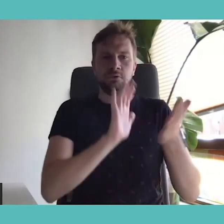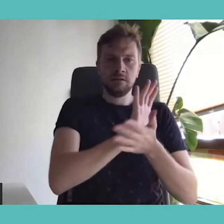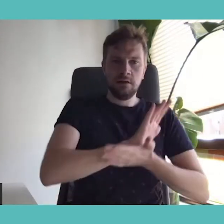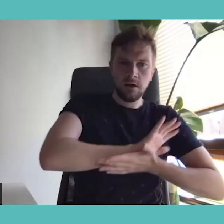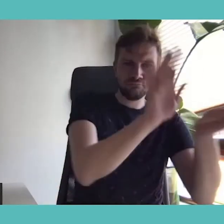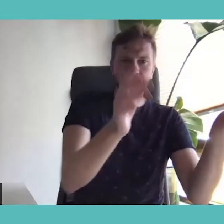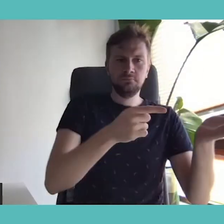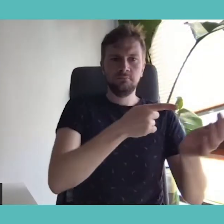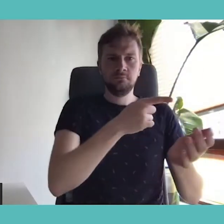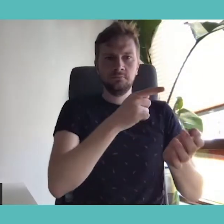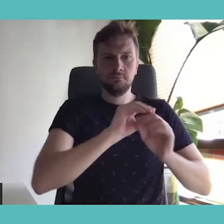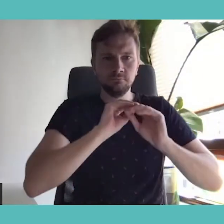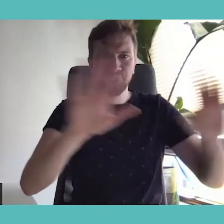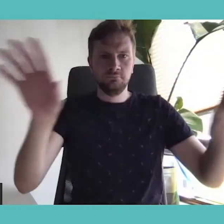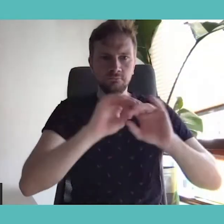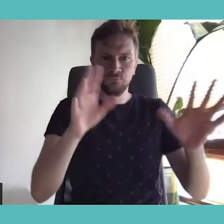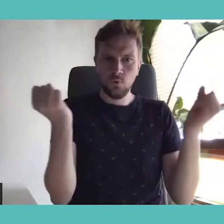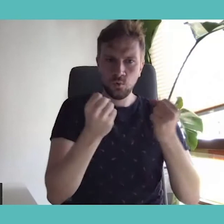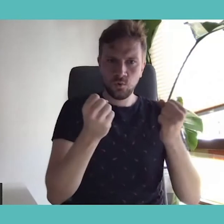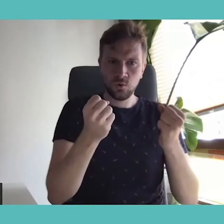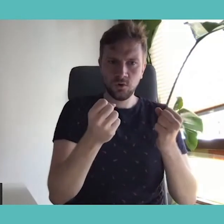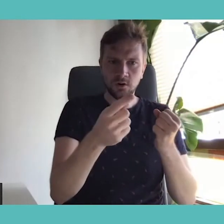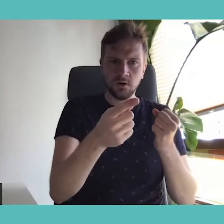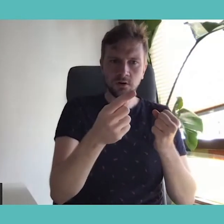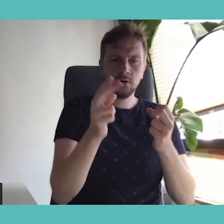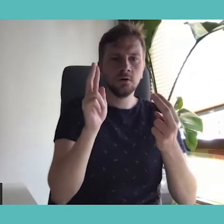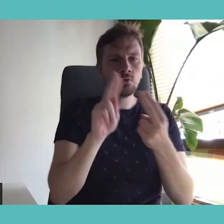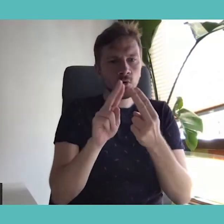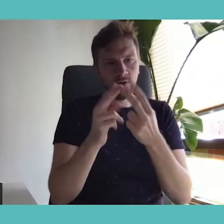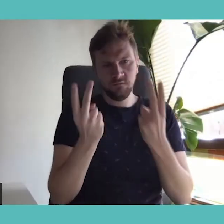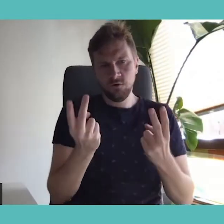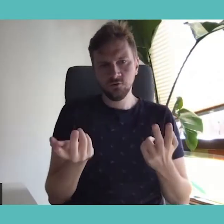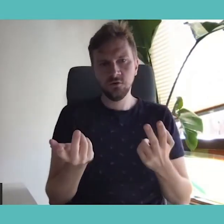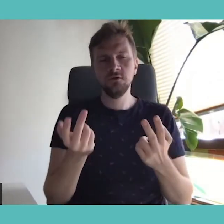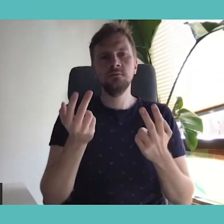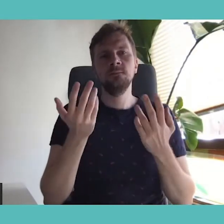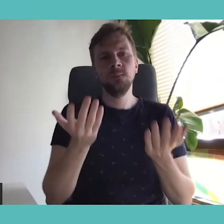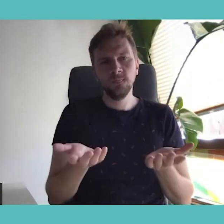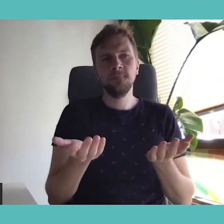Dzięki temu powstały teksty w gazetach, co przełożyło się na zasięg kampanii. Kontakty są ważne...